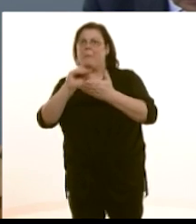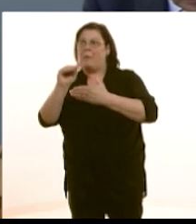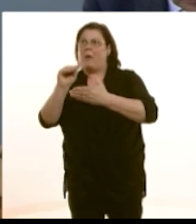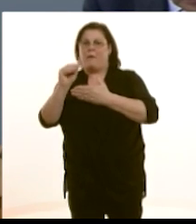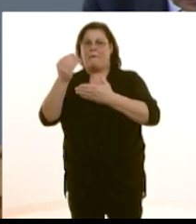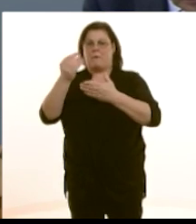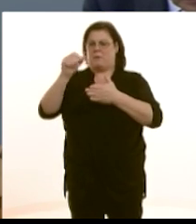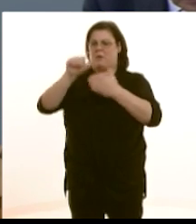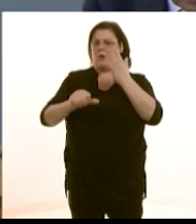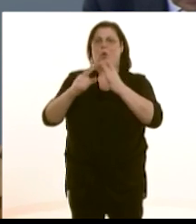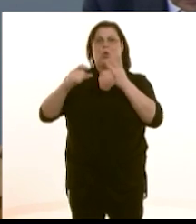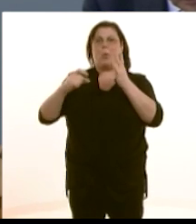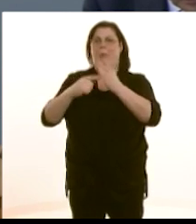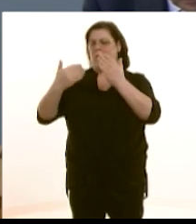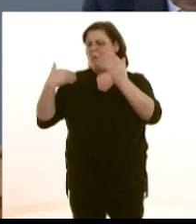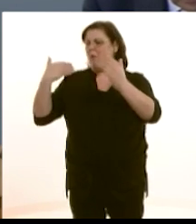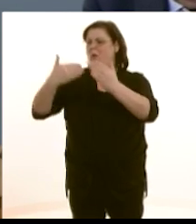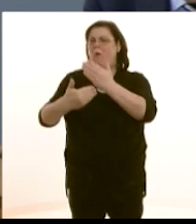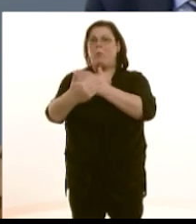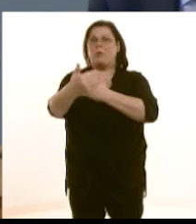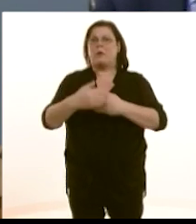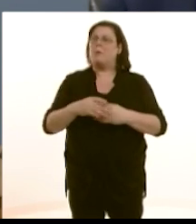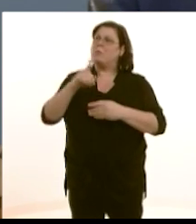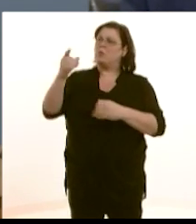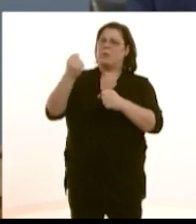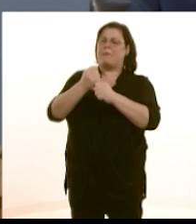chi fel Llywodraeth wedi penderfynu peidio gwneud hynny. Onid ydych chiín derbyn, efallai,